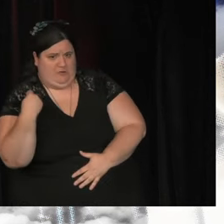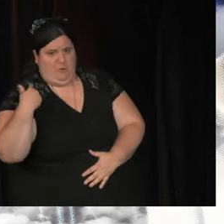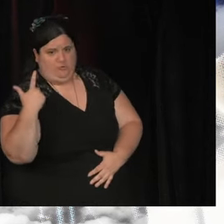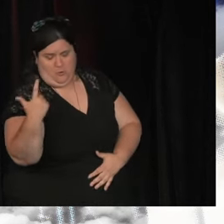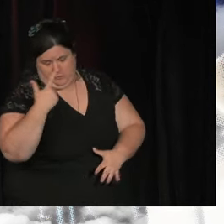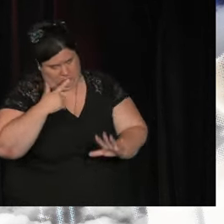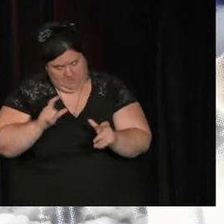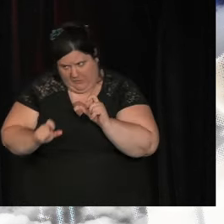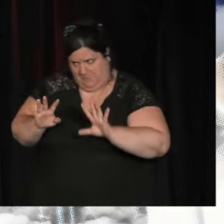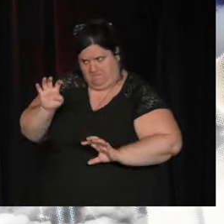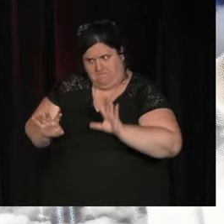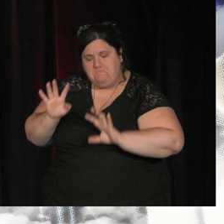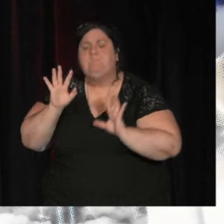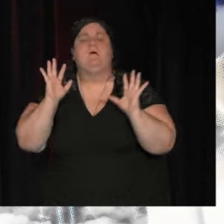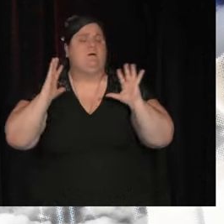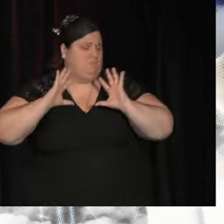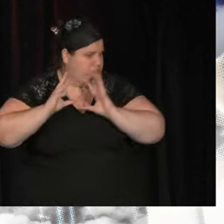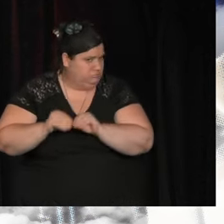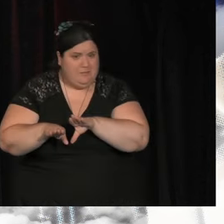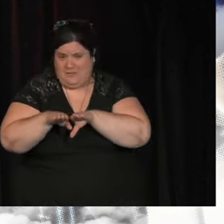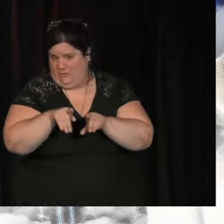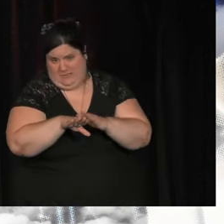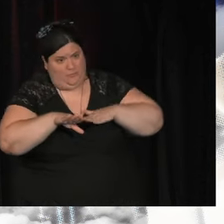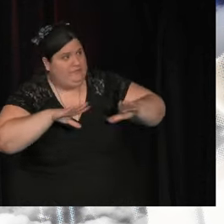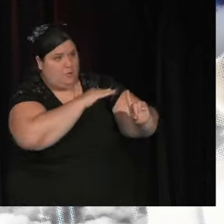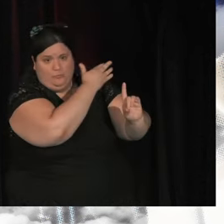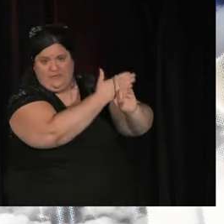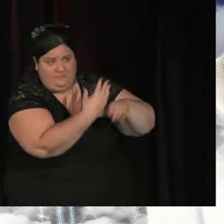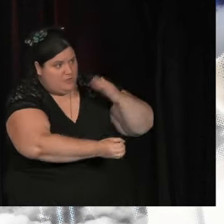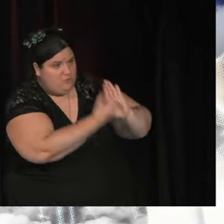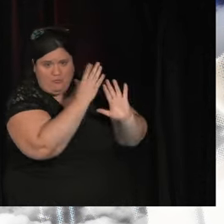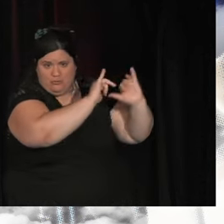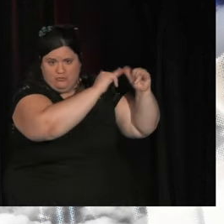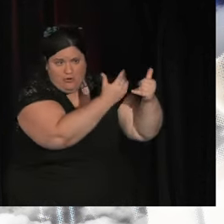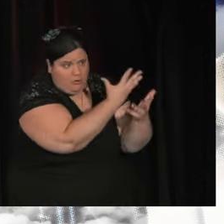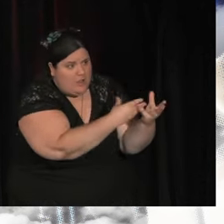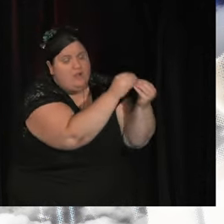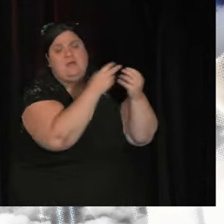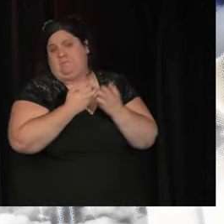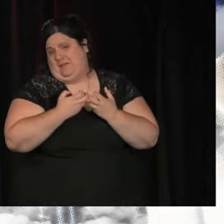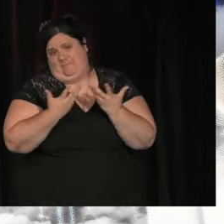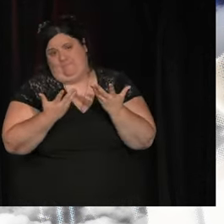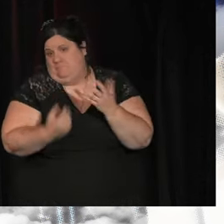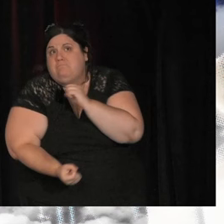Et c'est super difficile. Des jeux qui arrivent à obtenir leur place et rester depuis si longtemps comme, je ne sais pas, League of Legends ou Counter Strike,